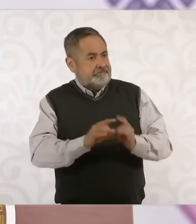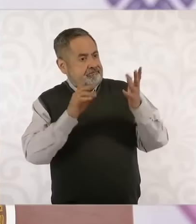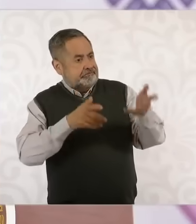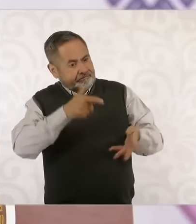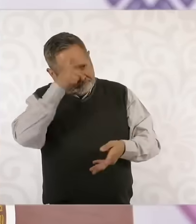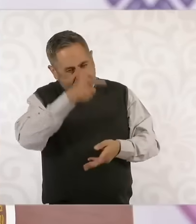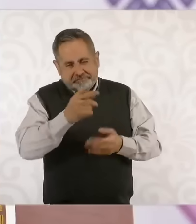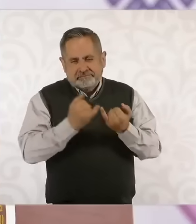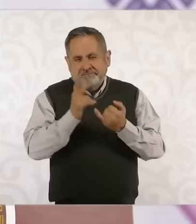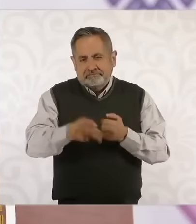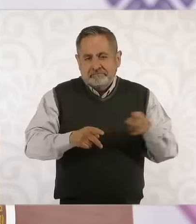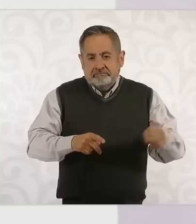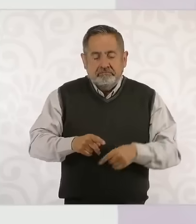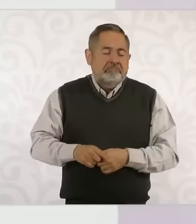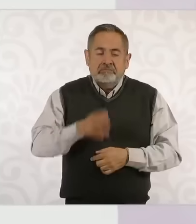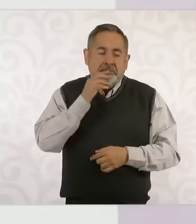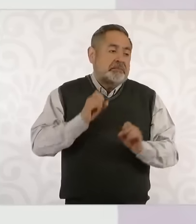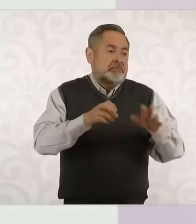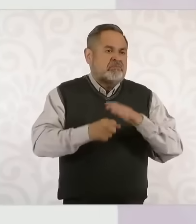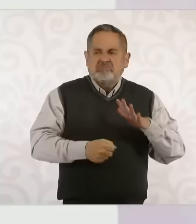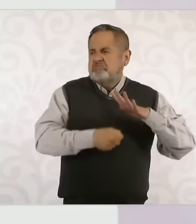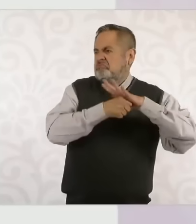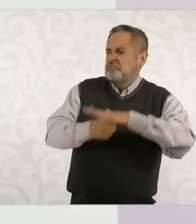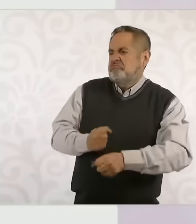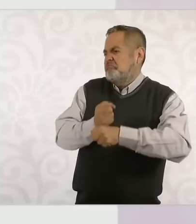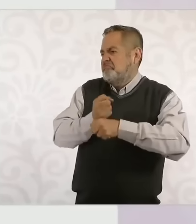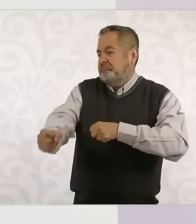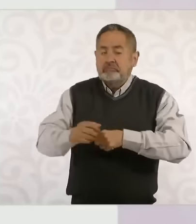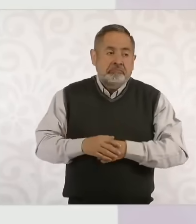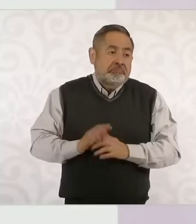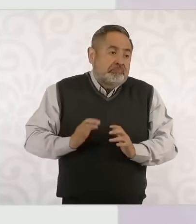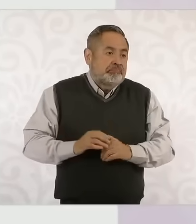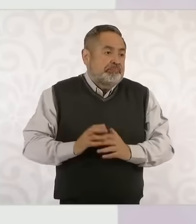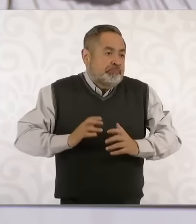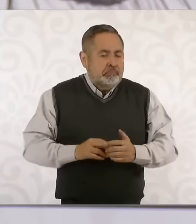pues no puede ser la ley de la fuerza, de quien tenga un ejército más grande.